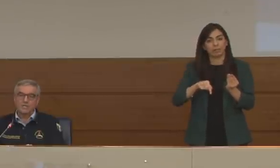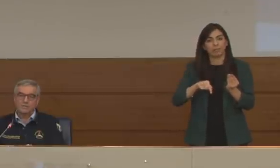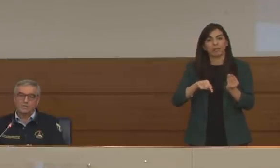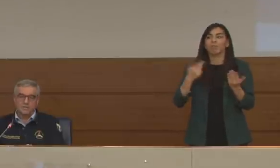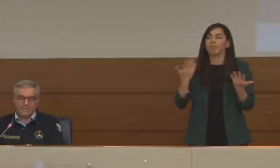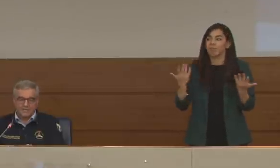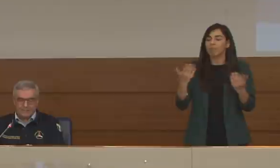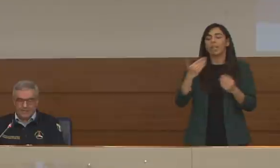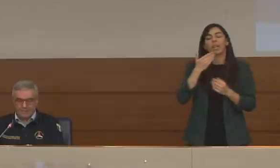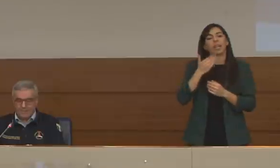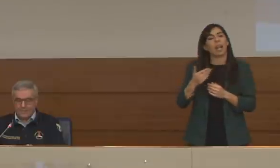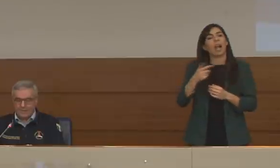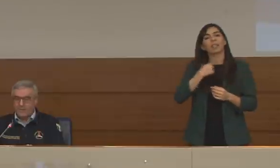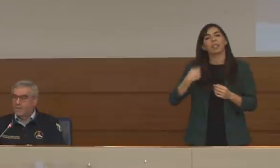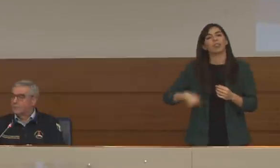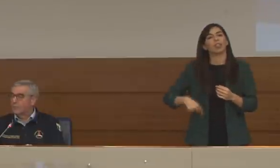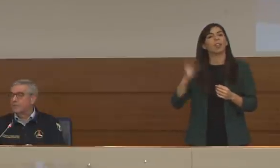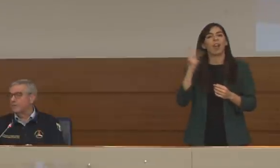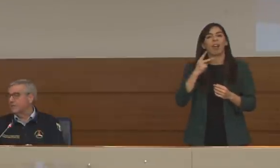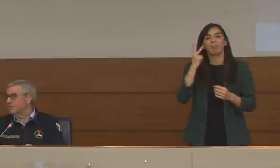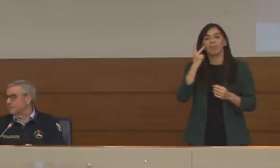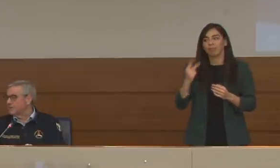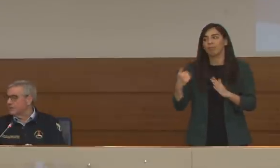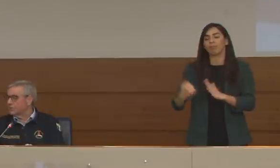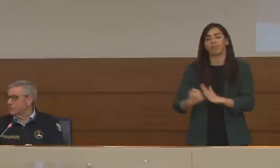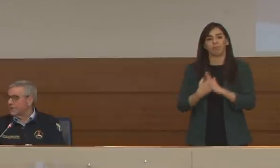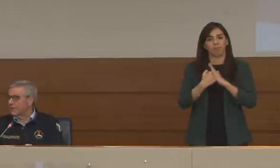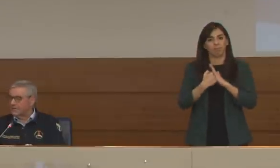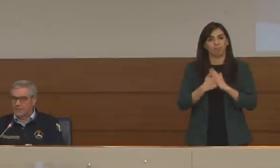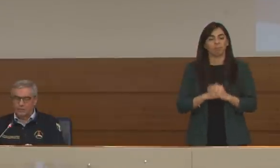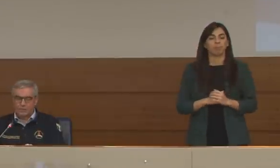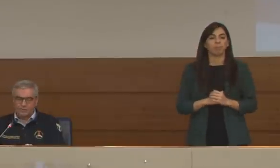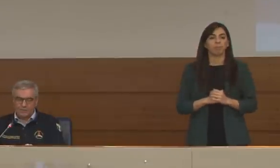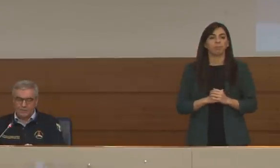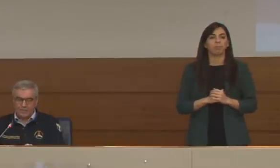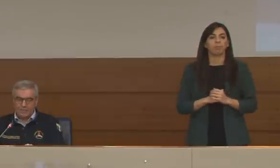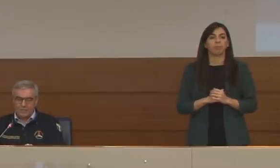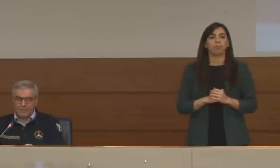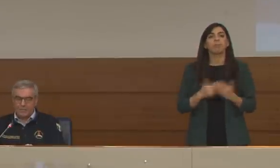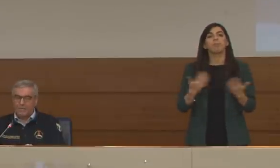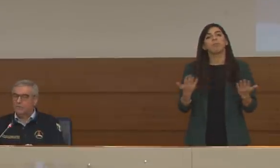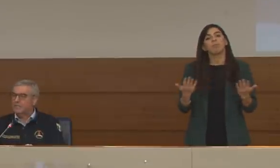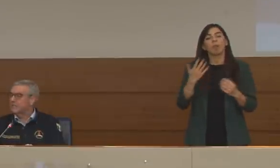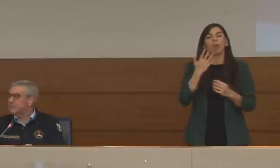gesto di solidarietà. Poi permettetemi di ricordare che oggi per me è una data